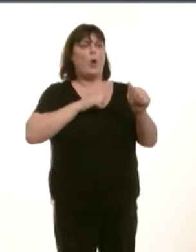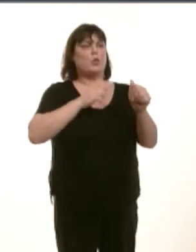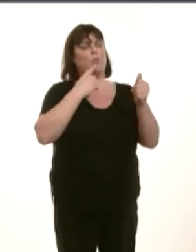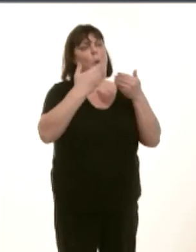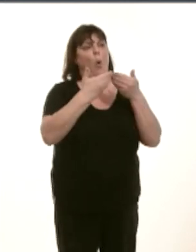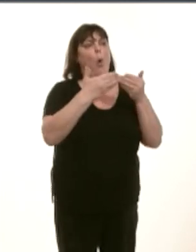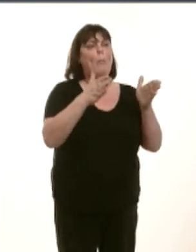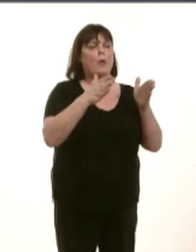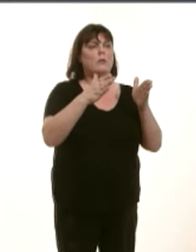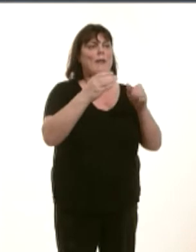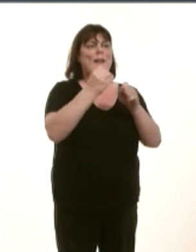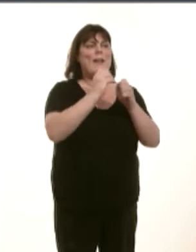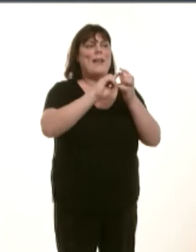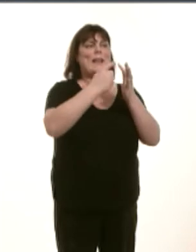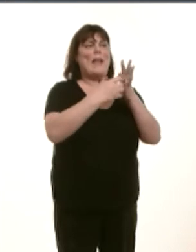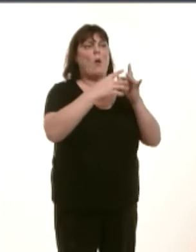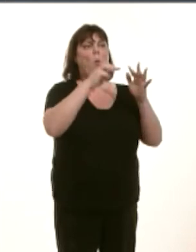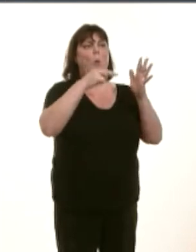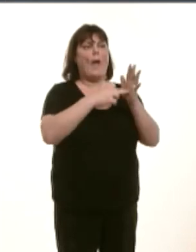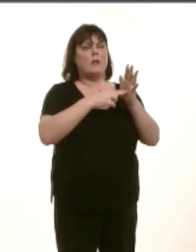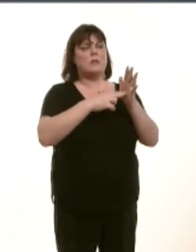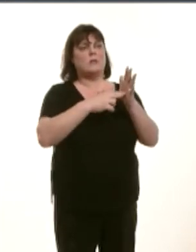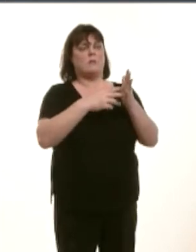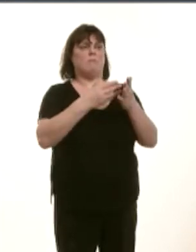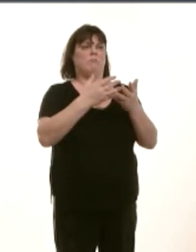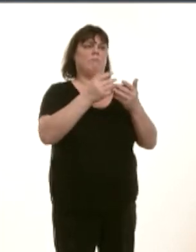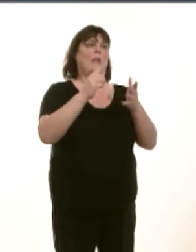wrth gwrs, chwarae eu rhan. Felly, rwyín siomedig iawn; rwyín siwr bydd y Prif Weinidog